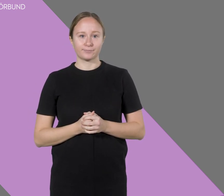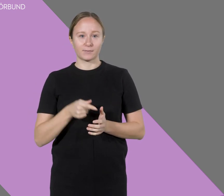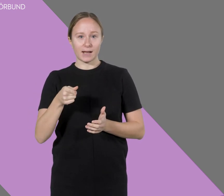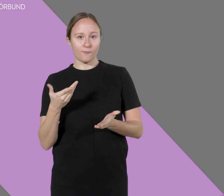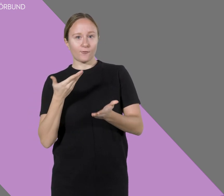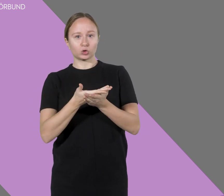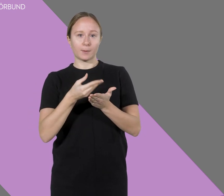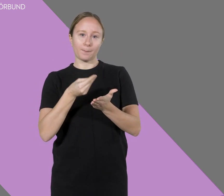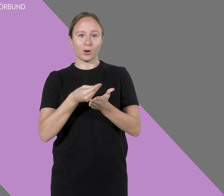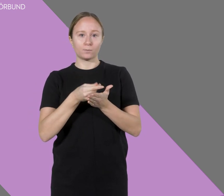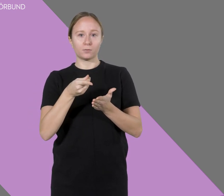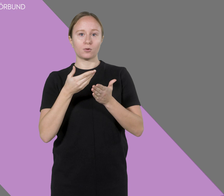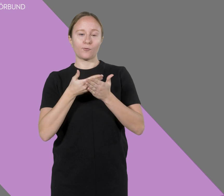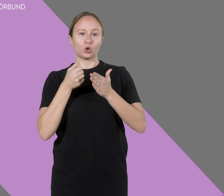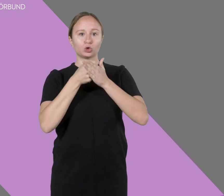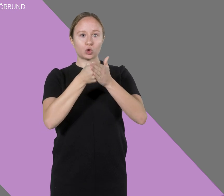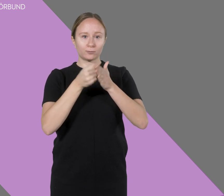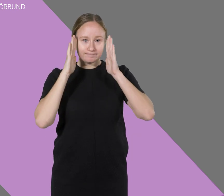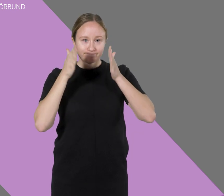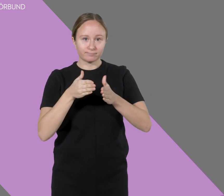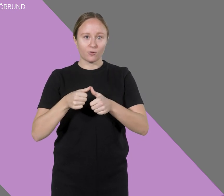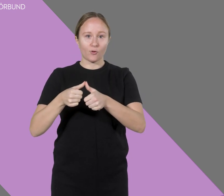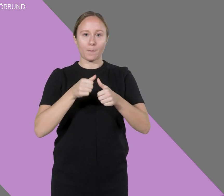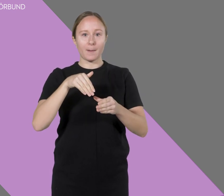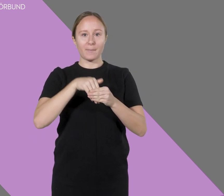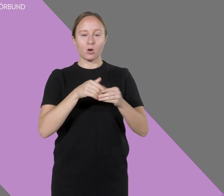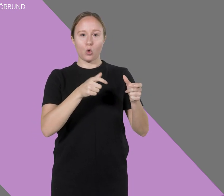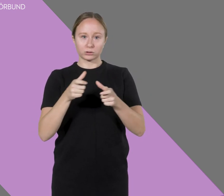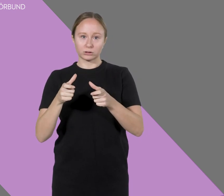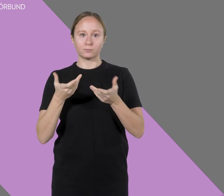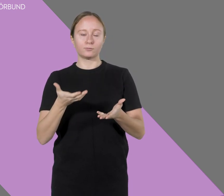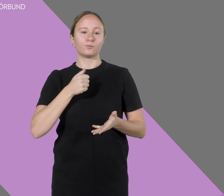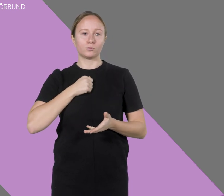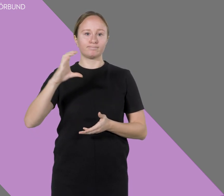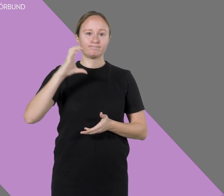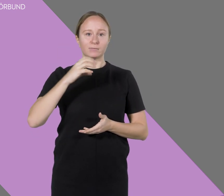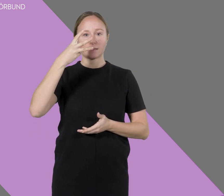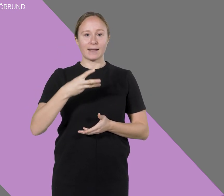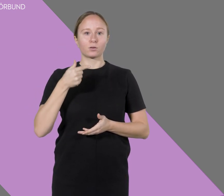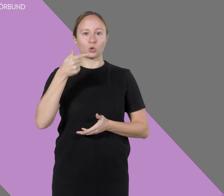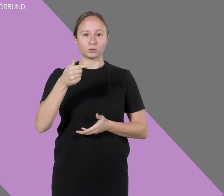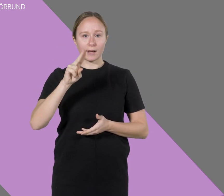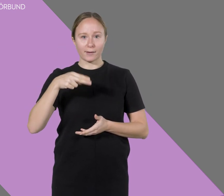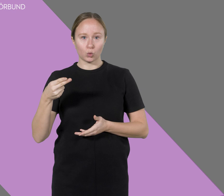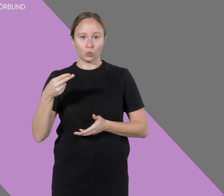Det föreslagna beloppet för understöd som riktas till - förbundets medlemsorganisationer är 30 000 euro, -